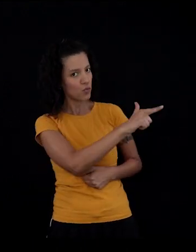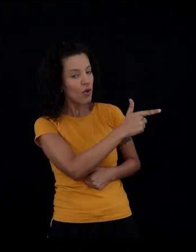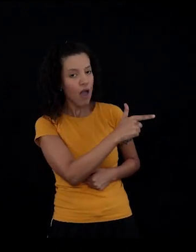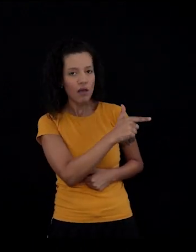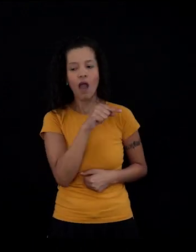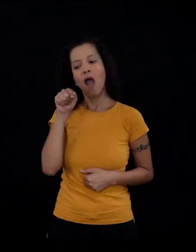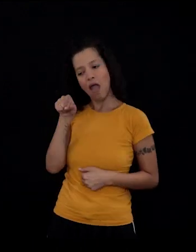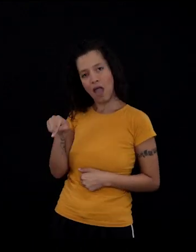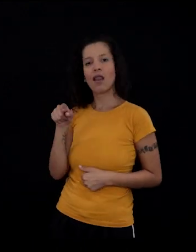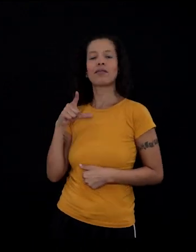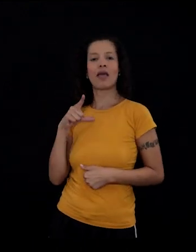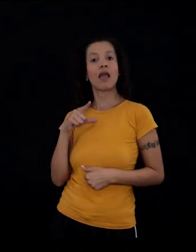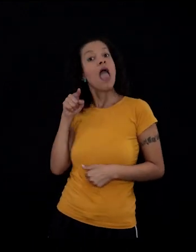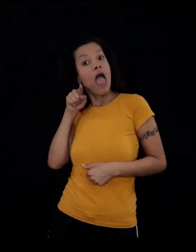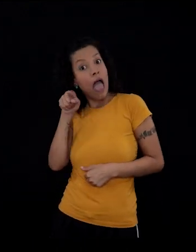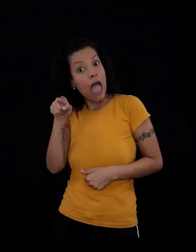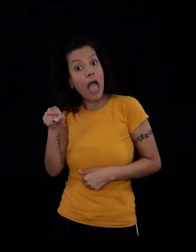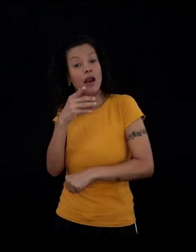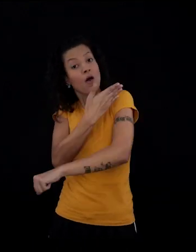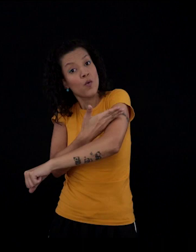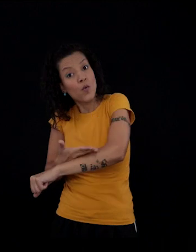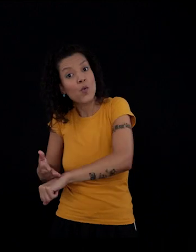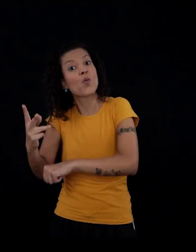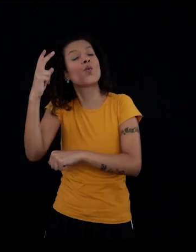Não tem esse negócio de parar. E ela vem dessa cultura